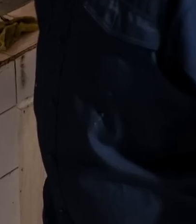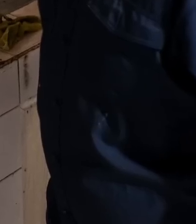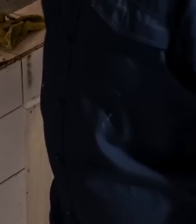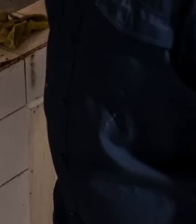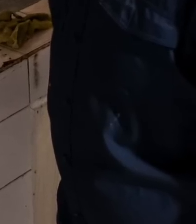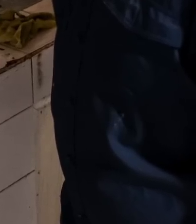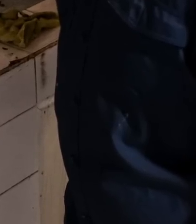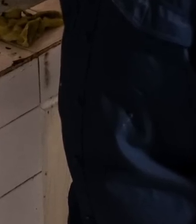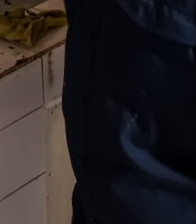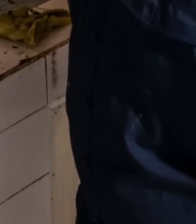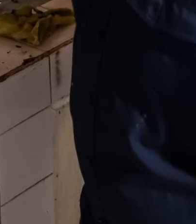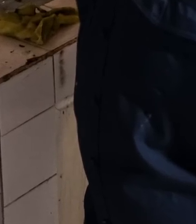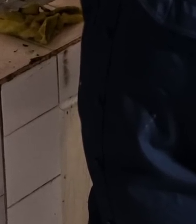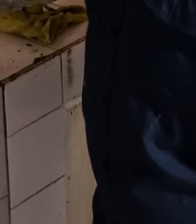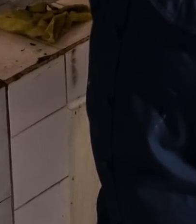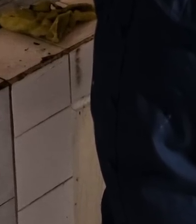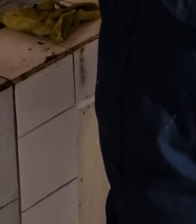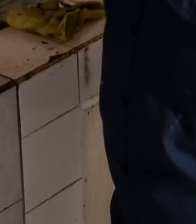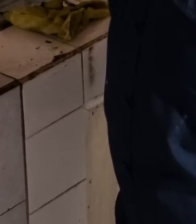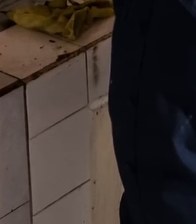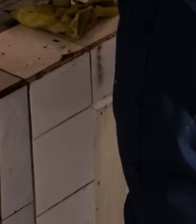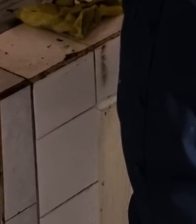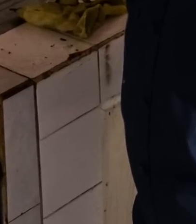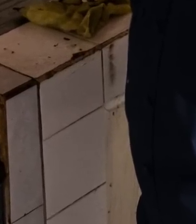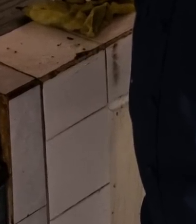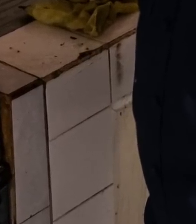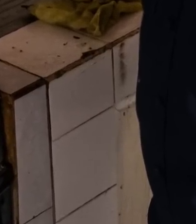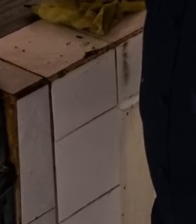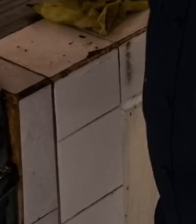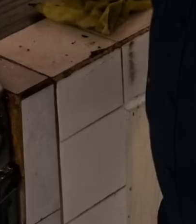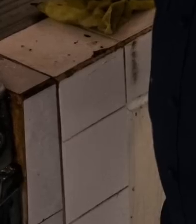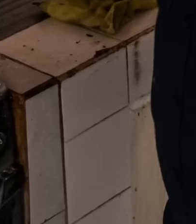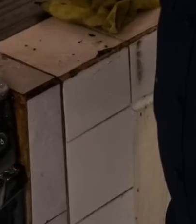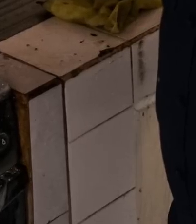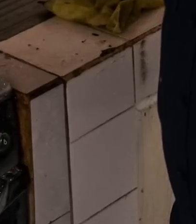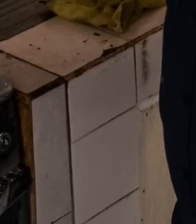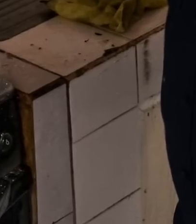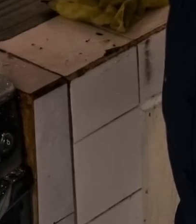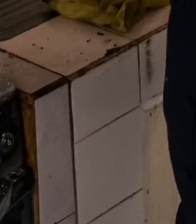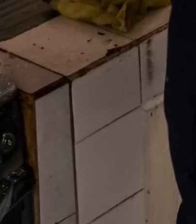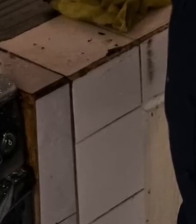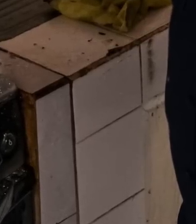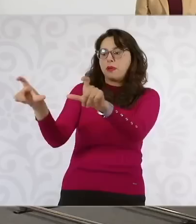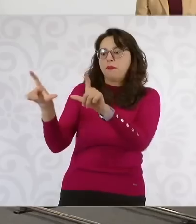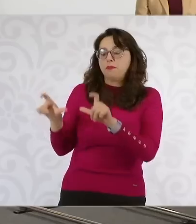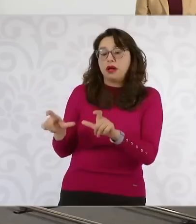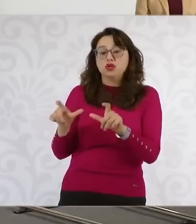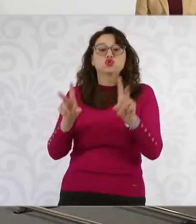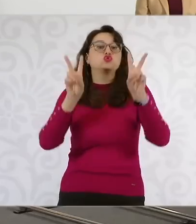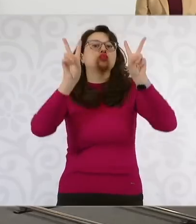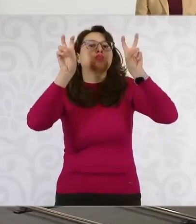dos videos cortos sin audio y cuatro fotografías relacionadas con el supuesto proceso de síntesis